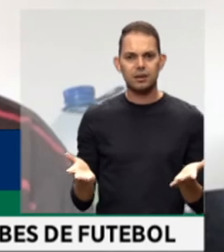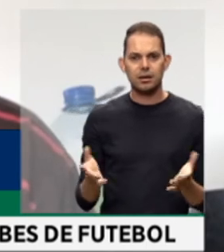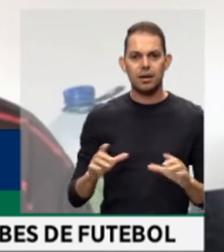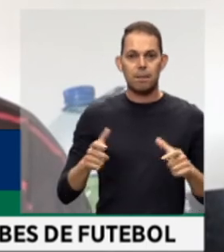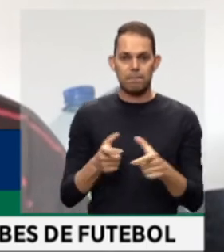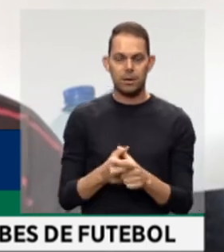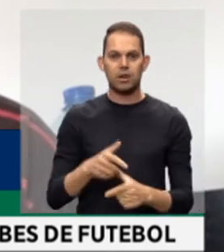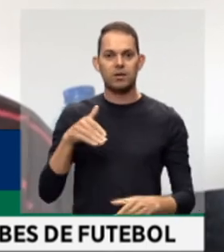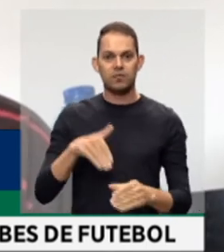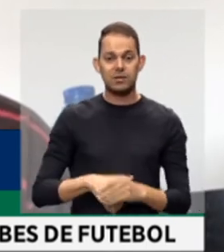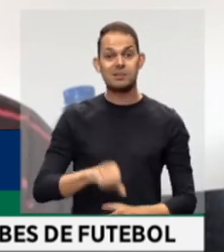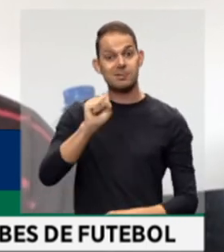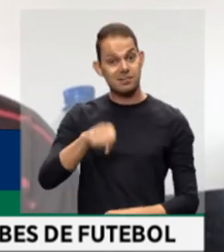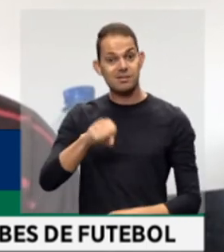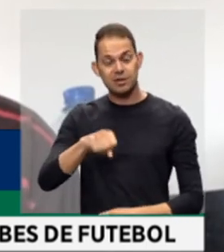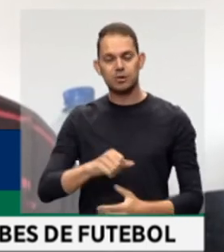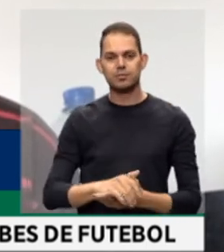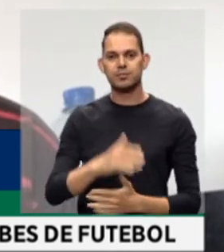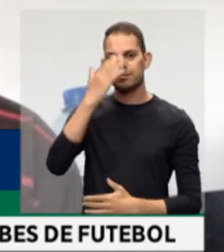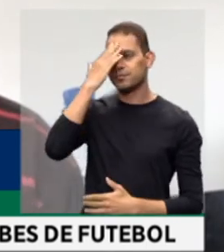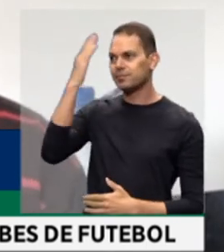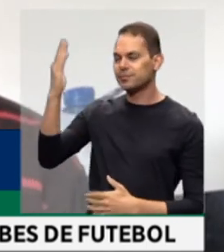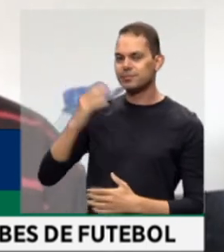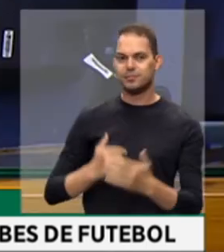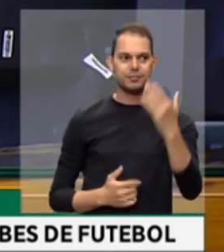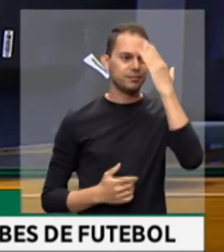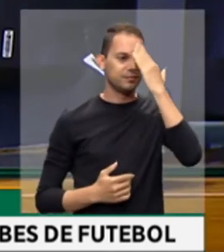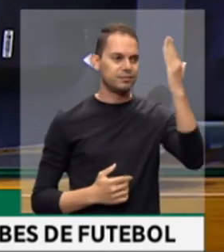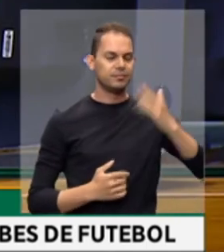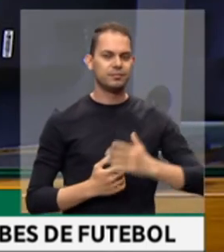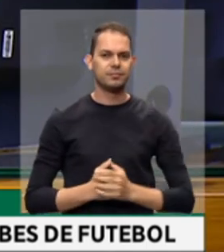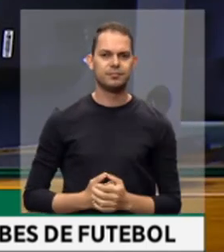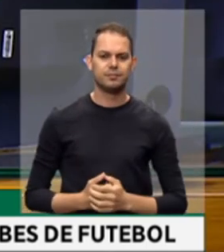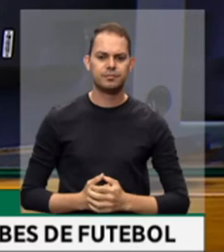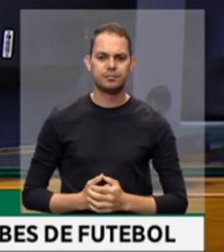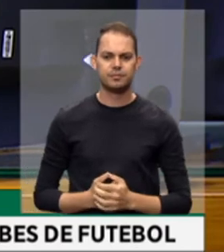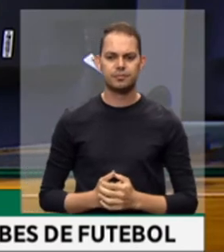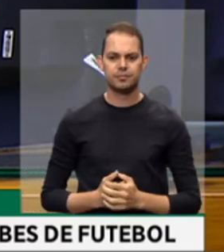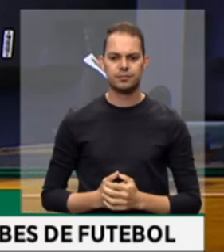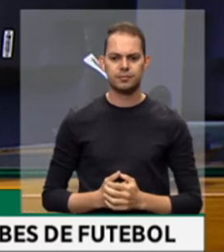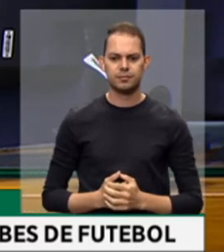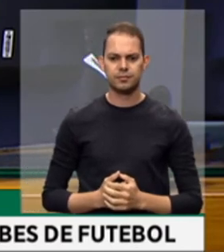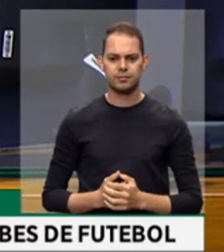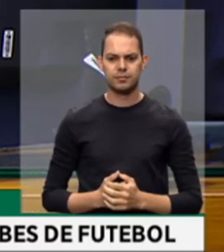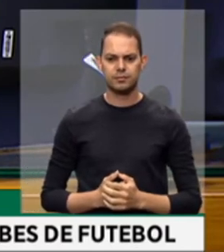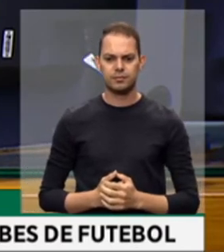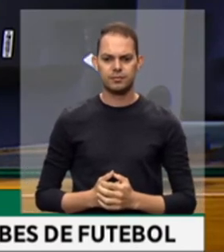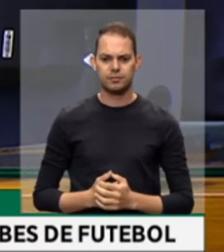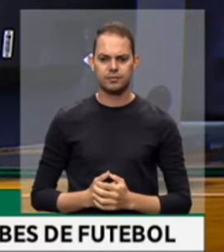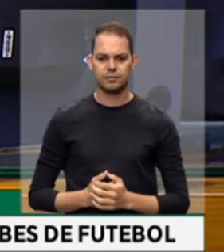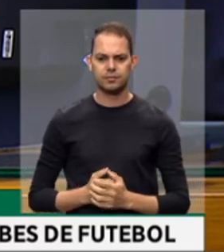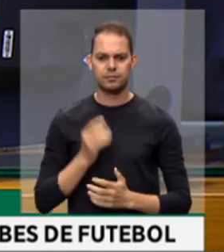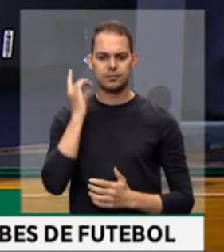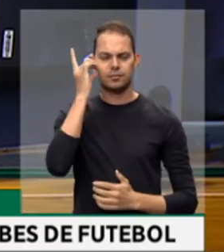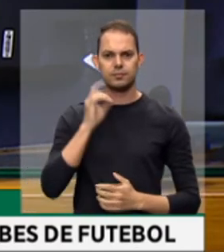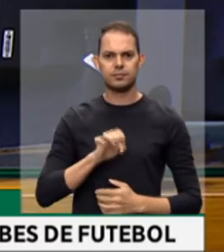SAÚDE DAS PESSOAS. PELA PREVIDÊNCIA DAS PESSOAS. A MINORIA ORIENTA SIM. OBRIGADO, PRESIDENTE. -- [PRESIDENTE]: OBRIGADO, NOBRE DEPUTADO. CONCEDO A PALAVRA PELO TEMPO